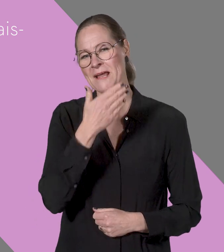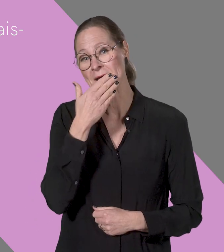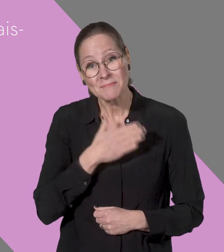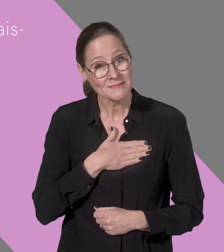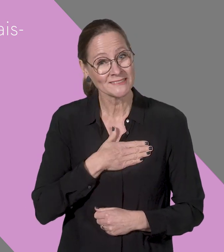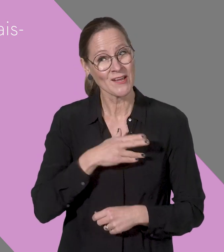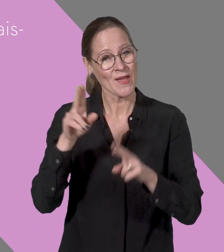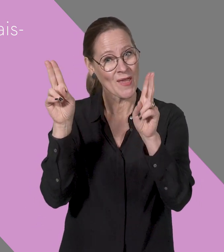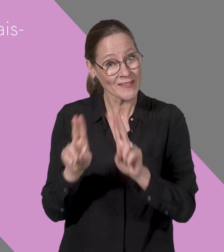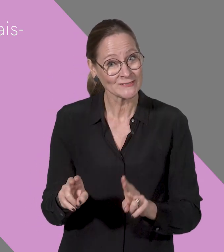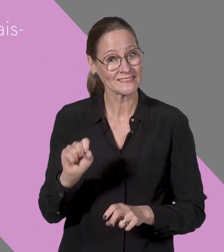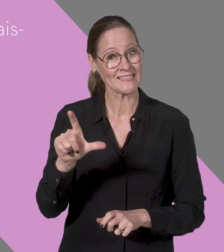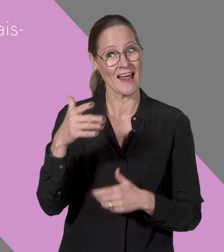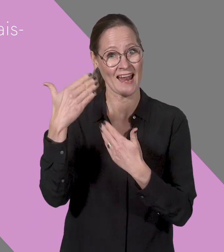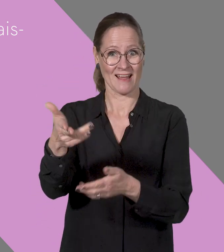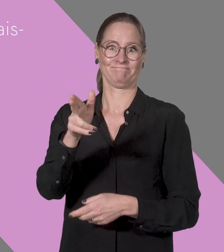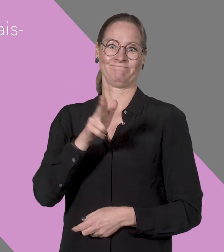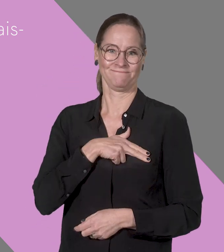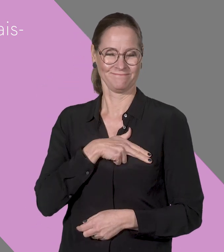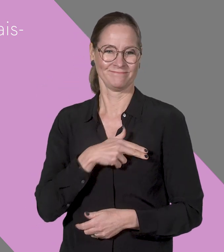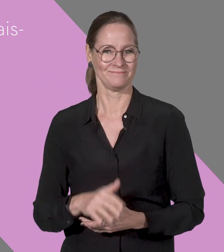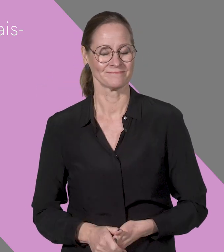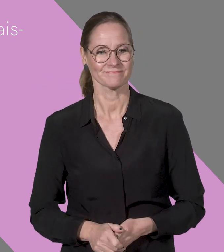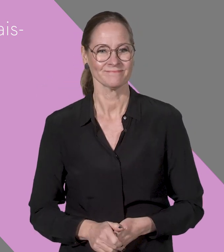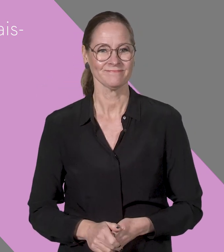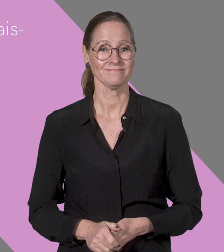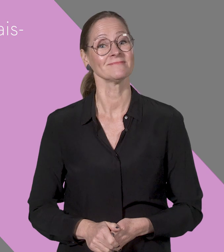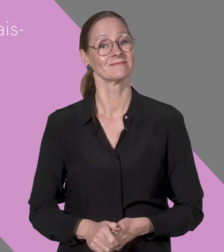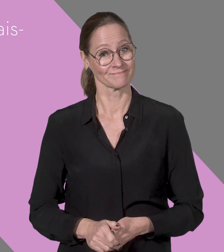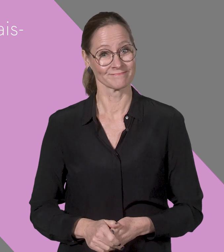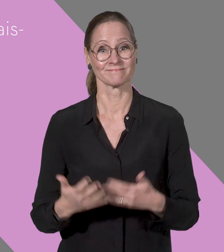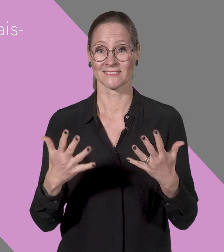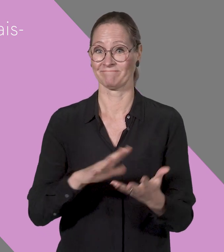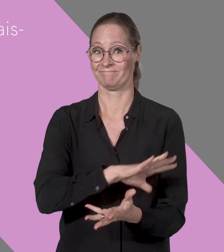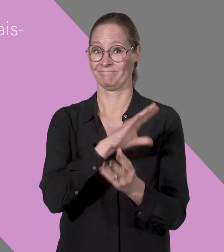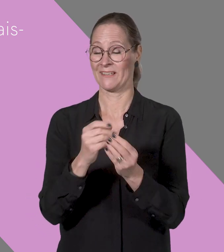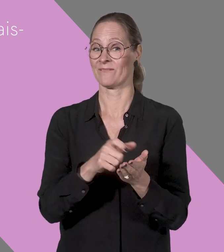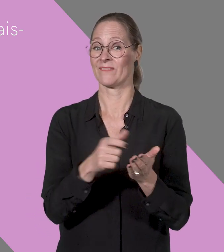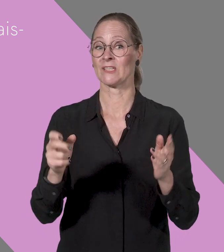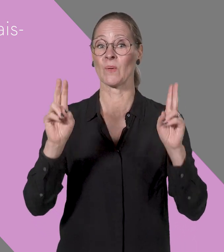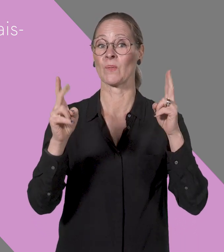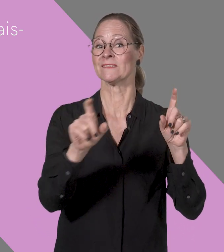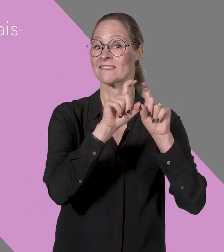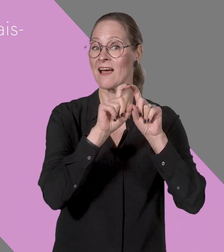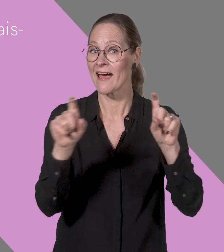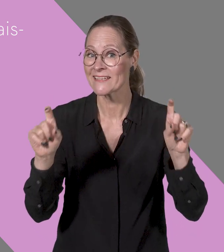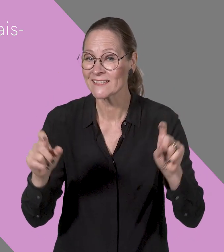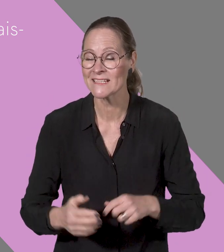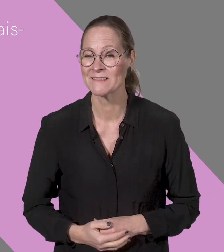Lämpimät onnittelut Sallalle palkinnosta! Tässä olivat tämän viikon uutisaiheet.